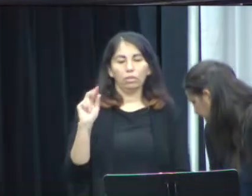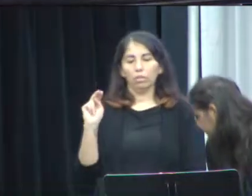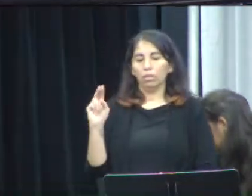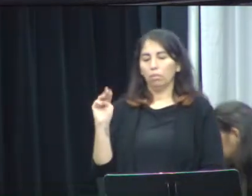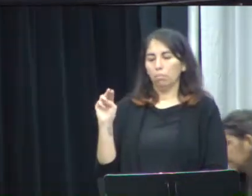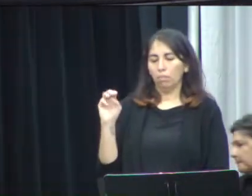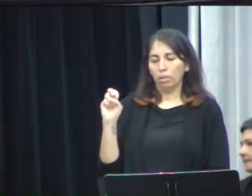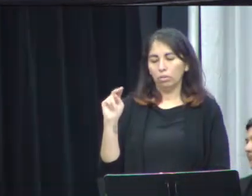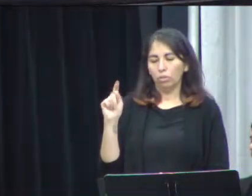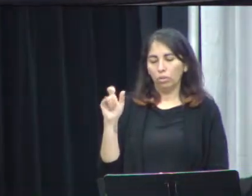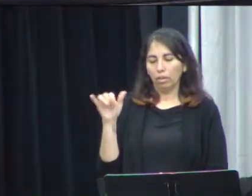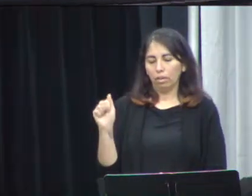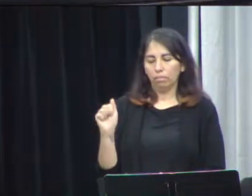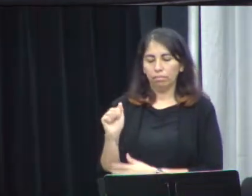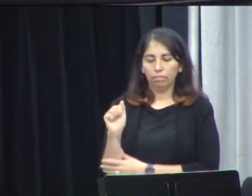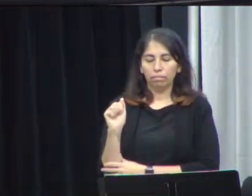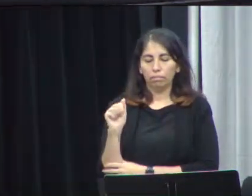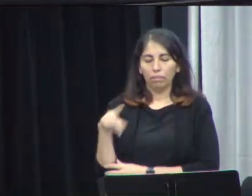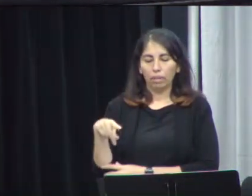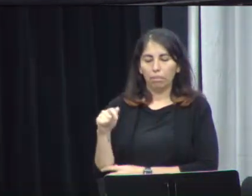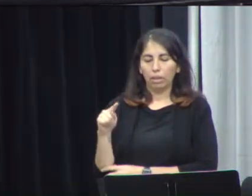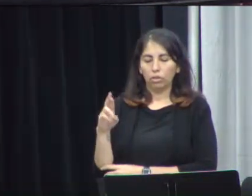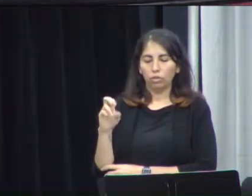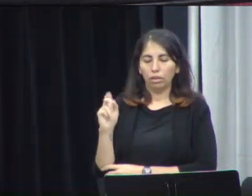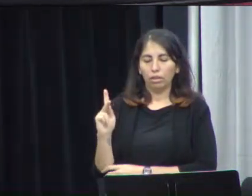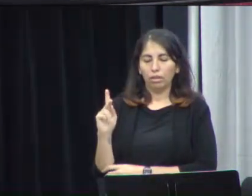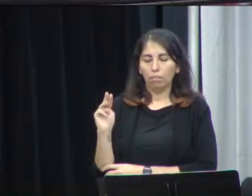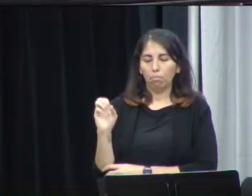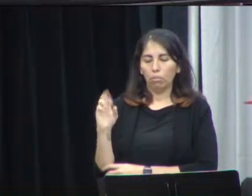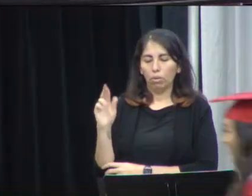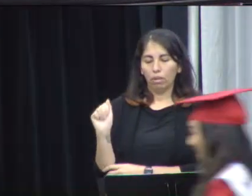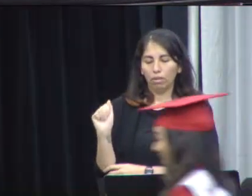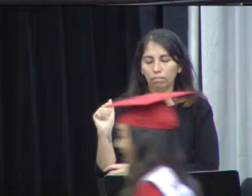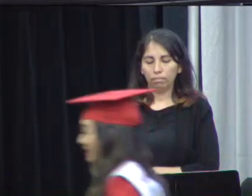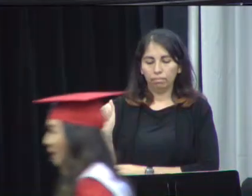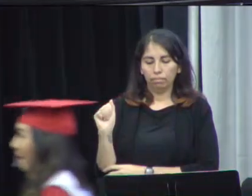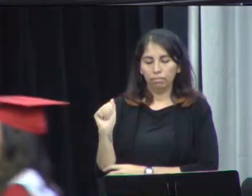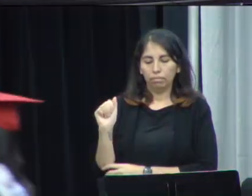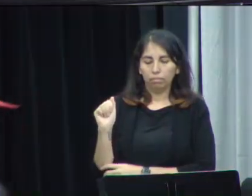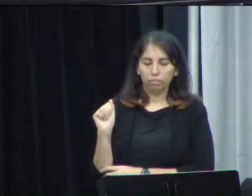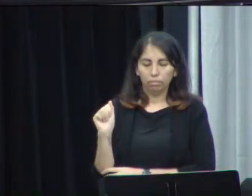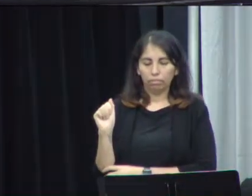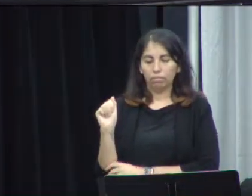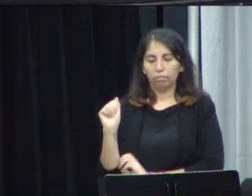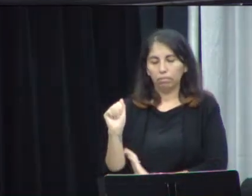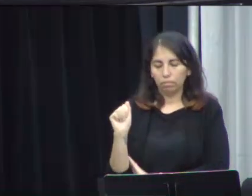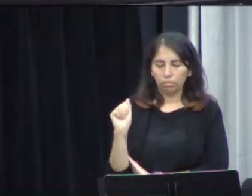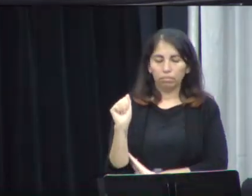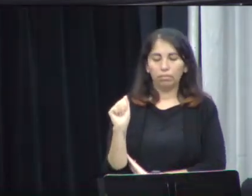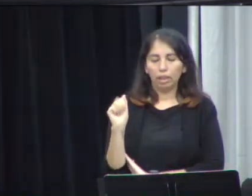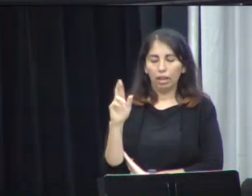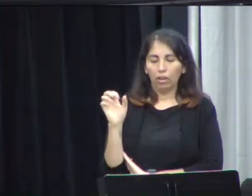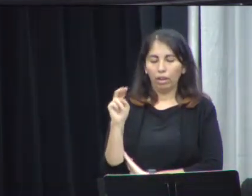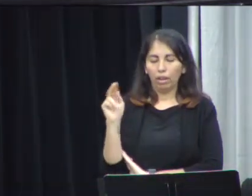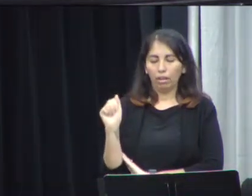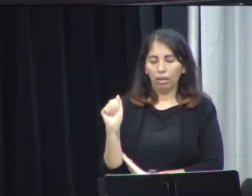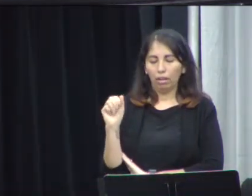(audience applauds) Patrick Mora. (audience applauds) [Announcer] Arianna Morales.